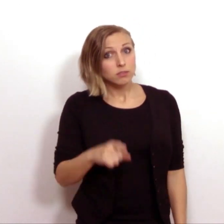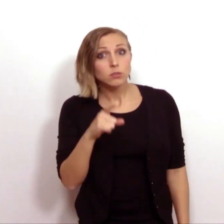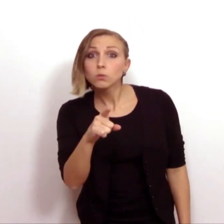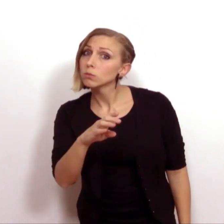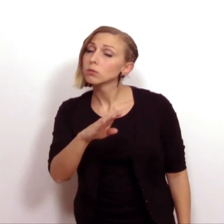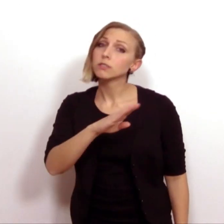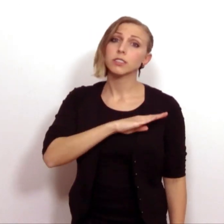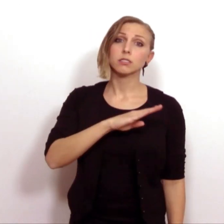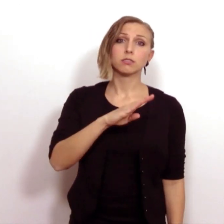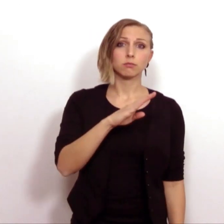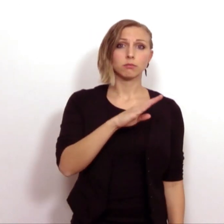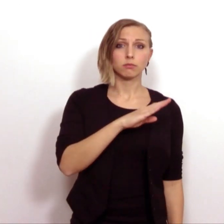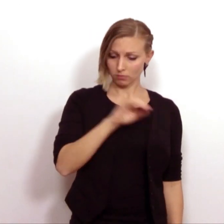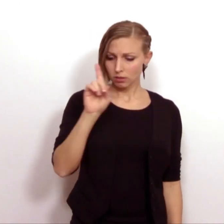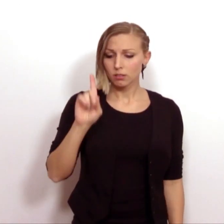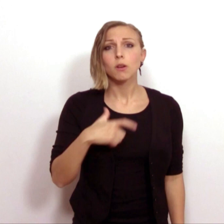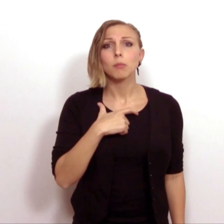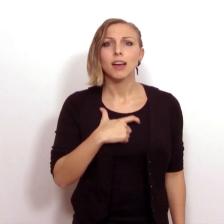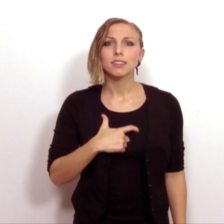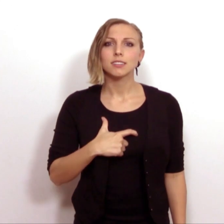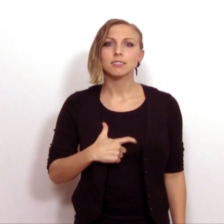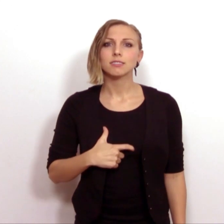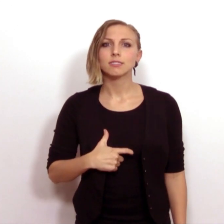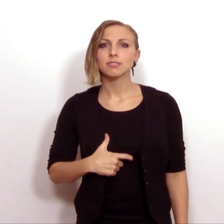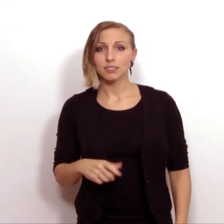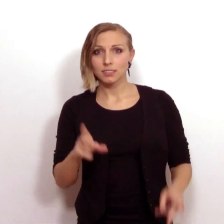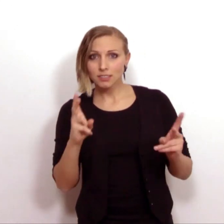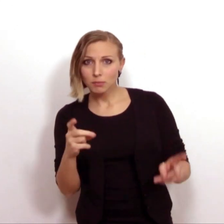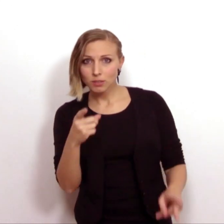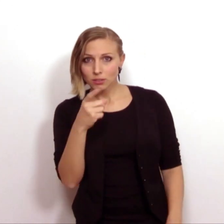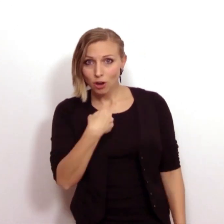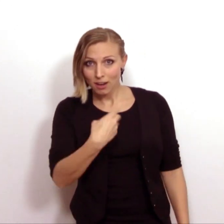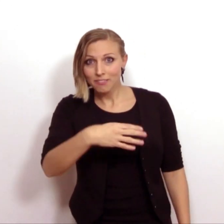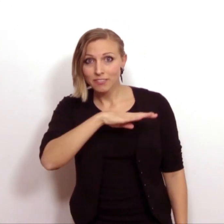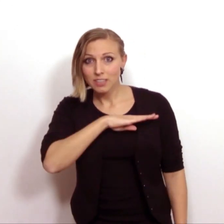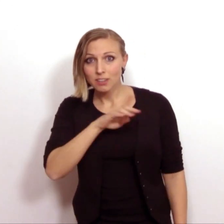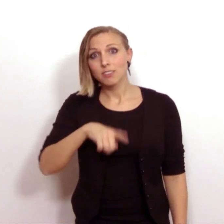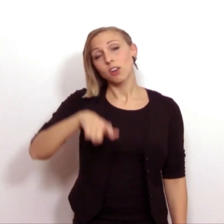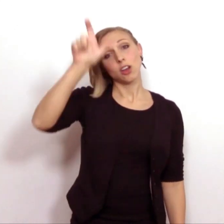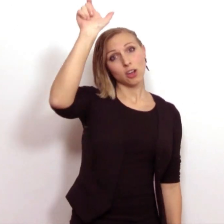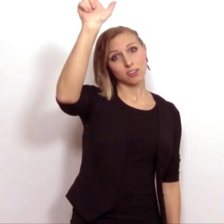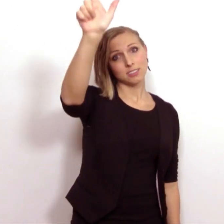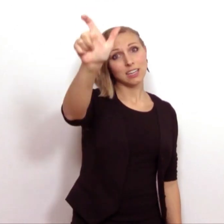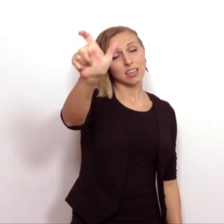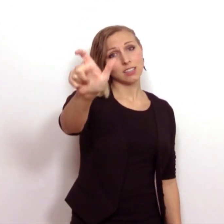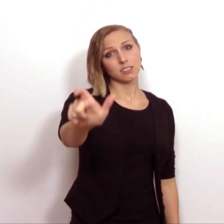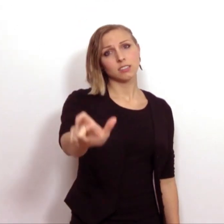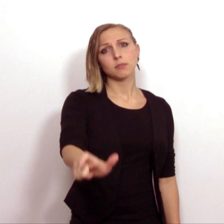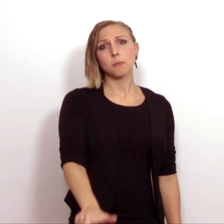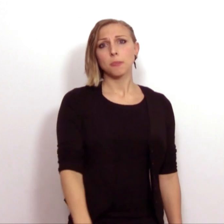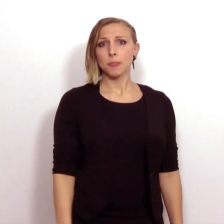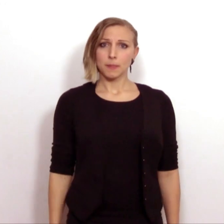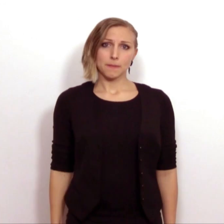Att du är där för mig, som jag är där för dig.